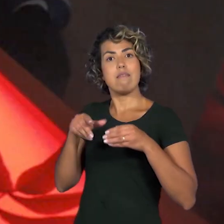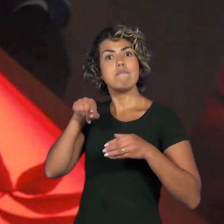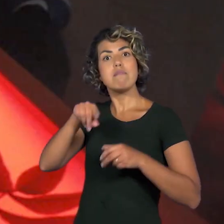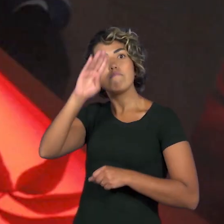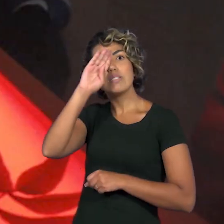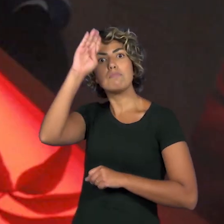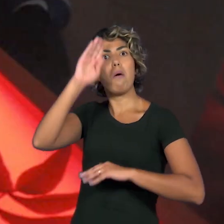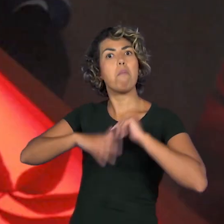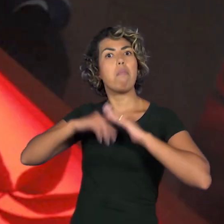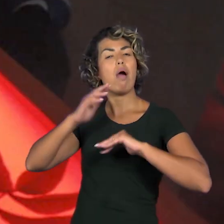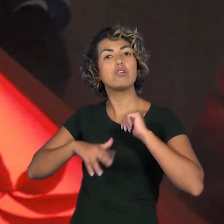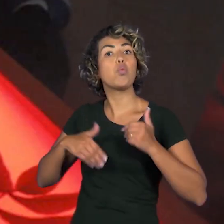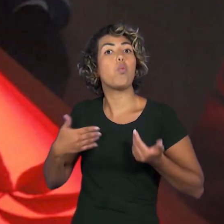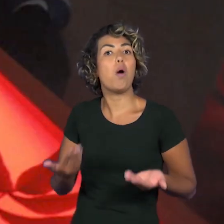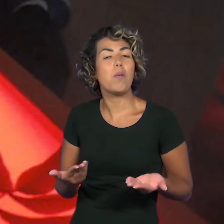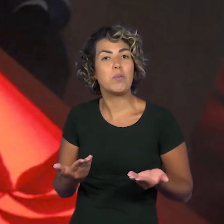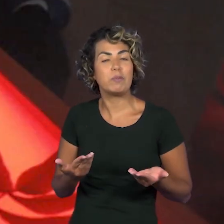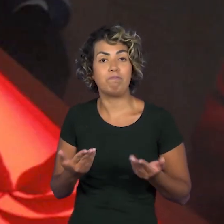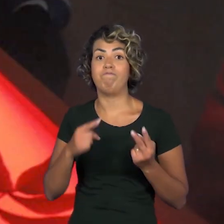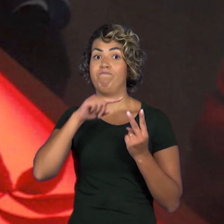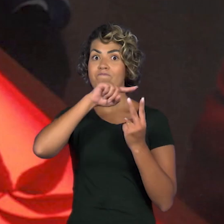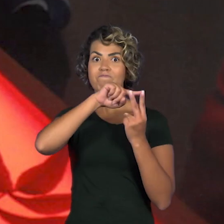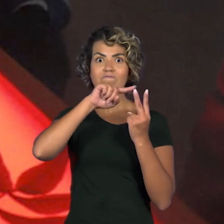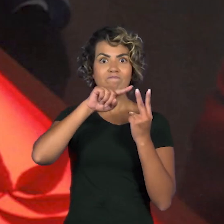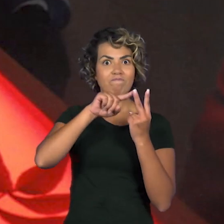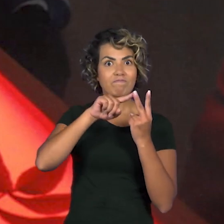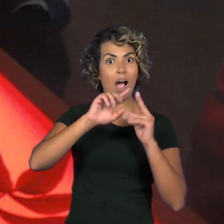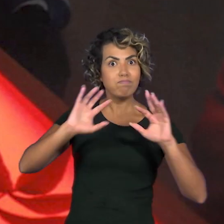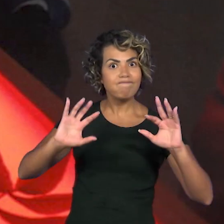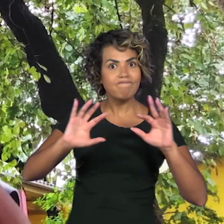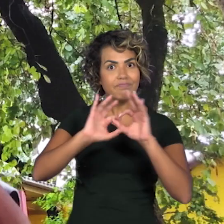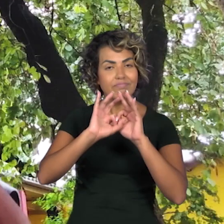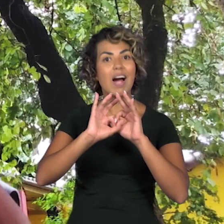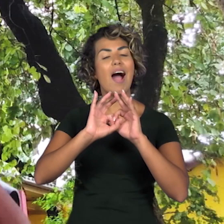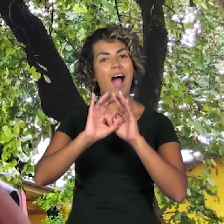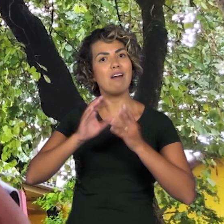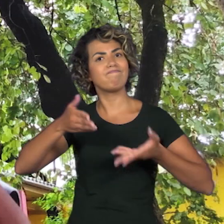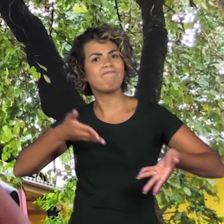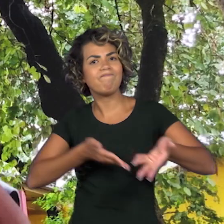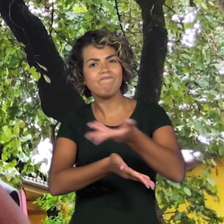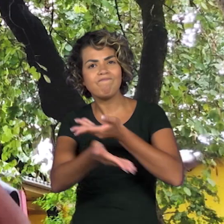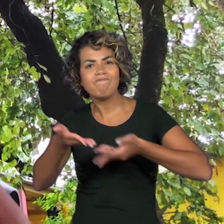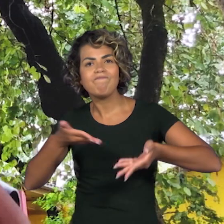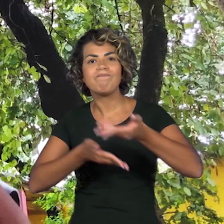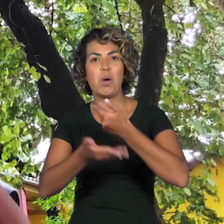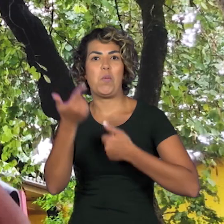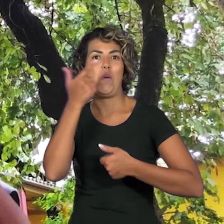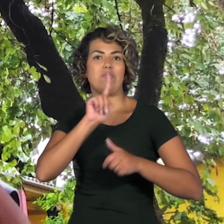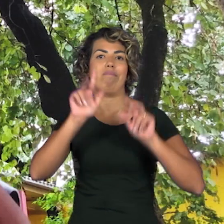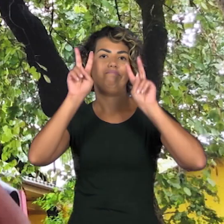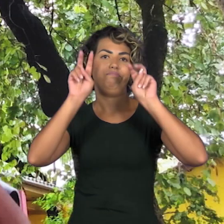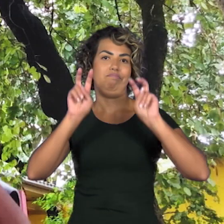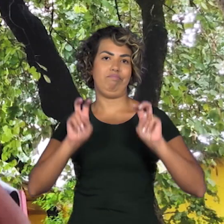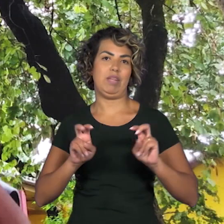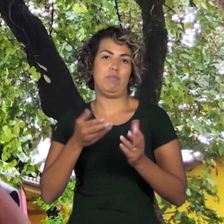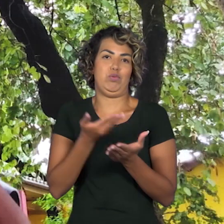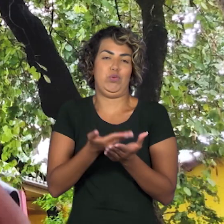A RESPOSTA DESTAS DUAS QUESTÕES, DE FORMA ARTICULADA, DARÃO ELEMENTOS PARA A DEFINIÇÃO DO TEMA A SER ESTUDADO.